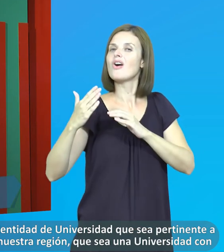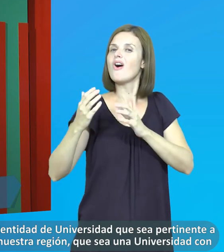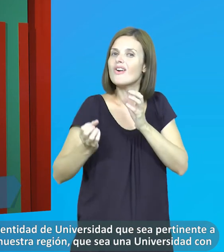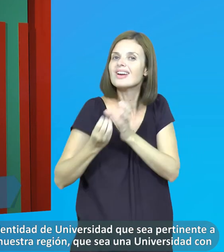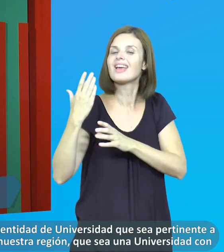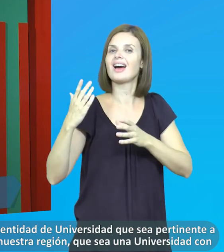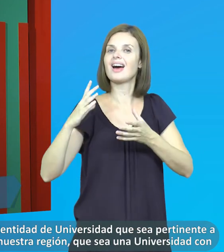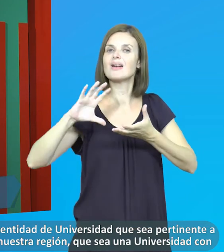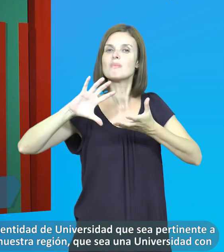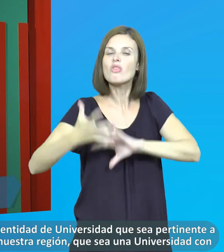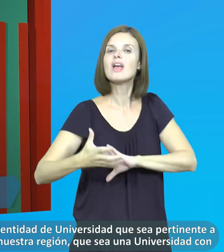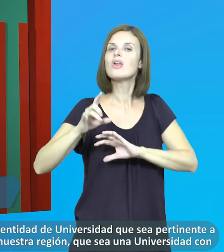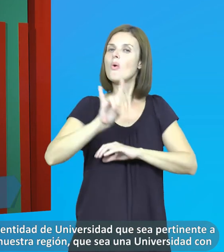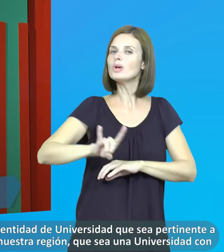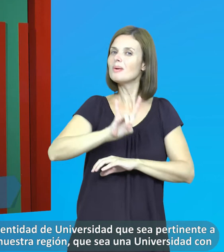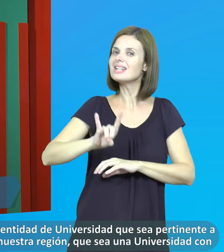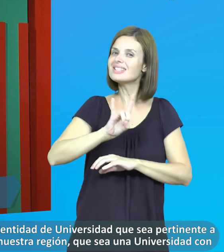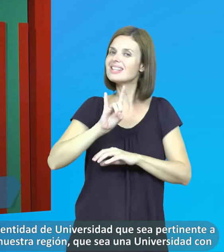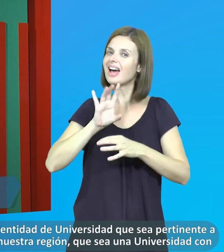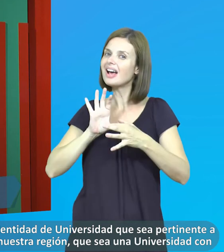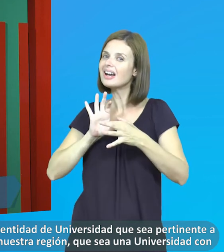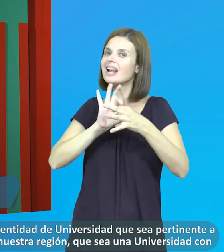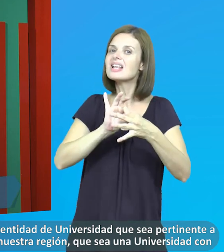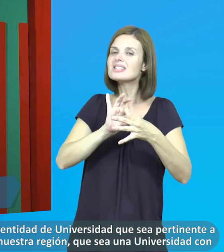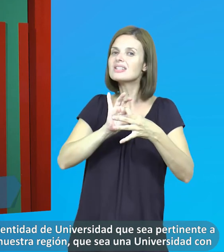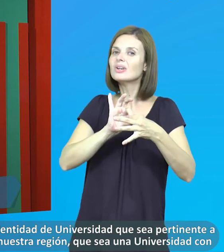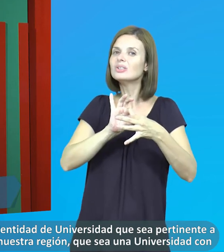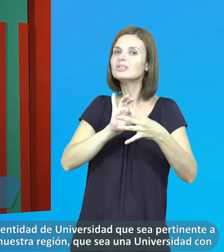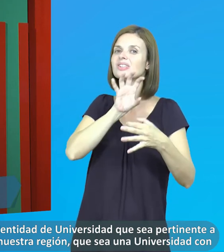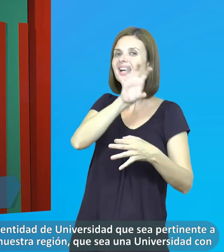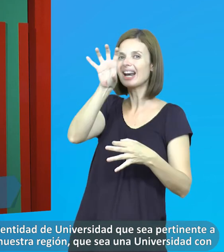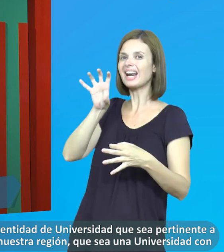de Universidad que sea pertinente a nuestra región,